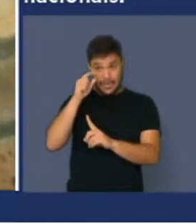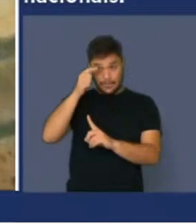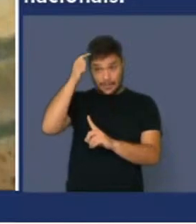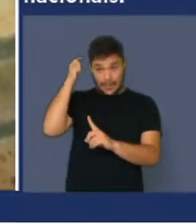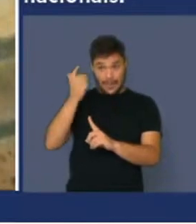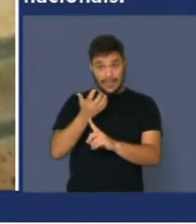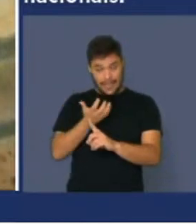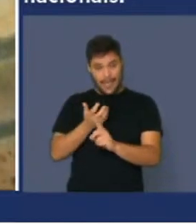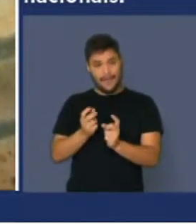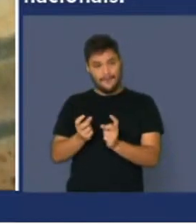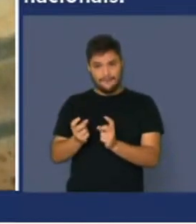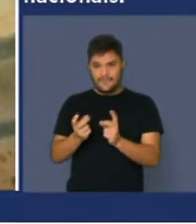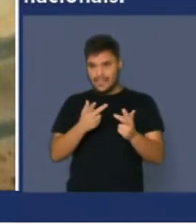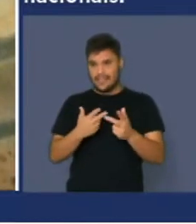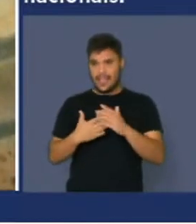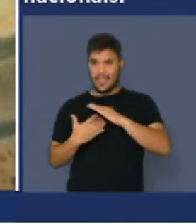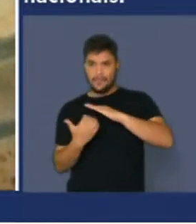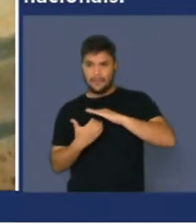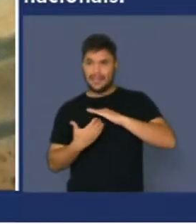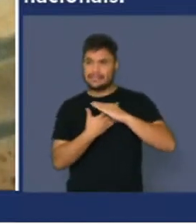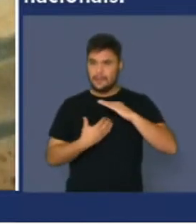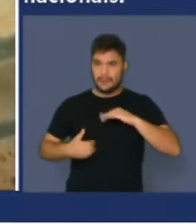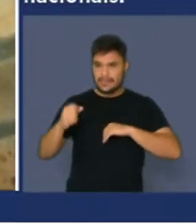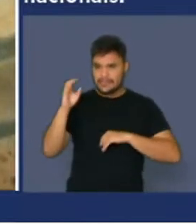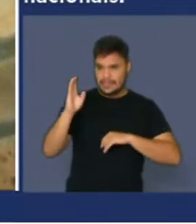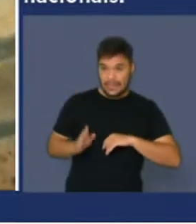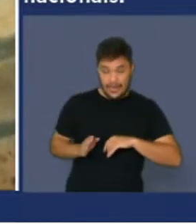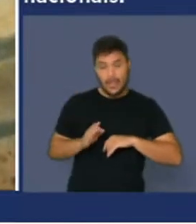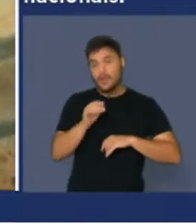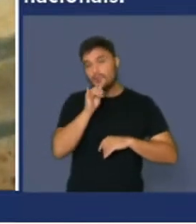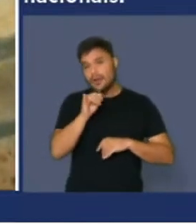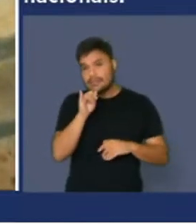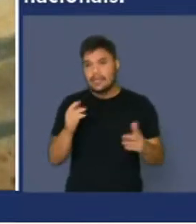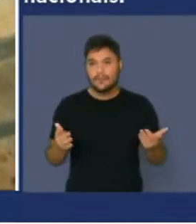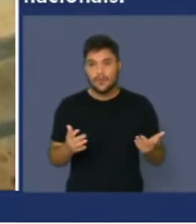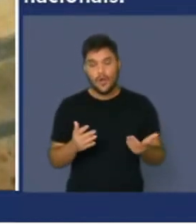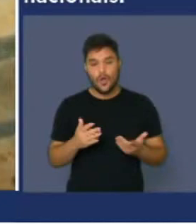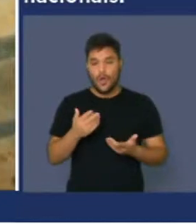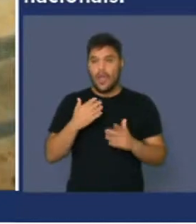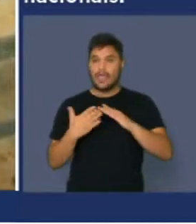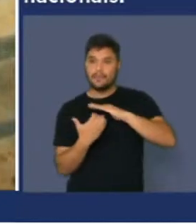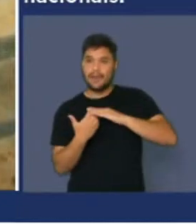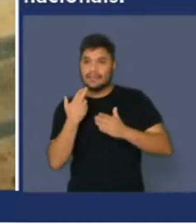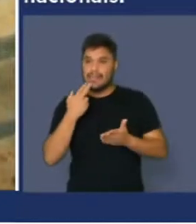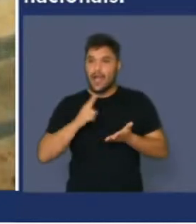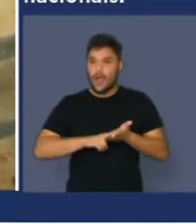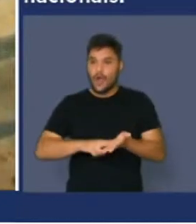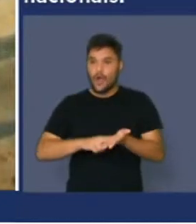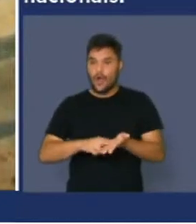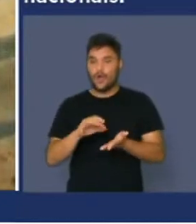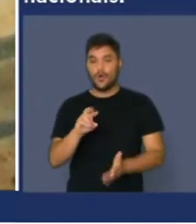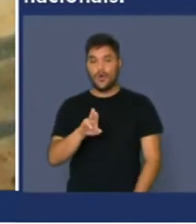SE ELE VAI VENDER, POR EXEMPLO, OS CORREIOS, E EU NÃO QUERO QUE ELE VENDA E NÓS TEMOS QUE IMPEDIR ESTA VENDA, PORQUE É UMA EMPRESA